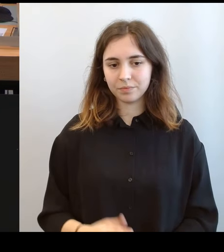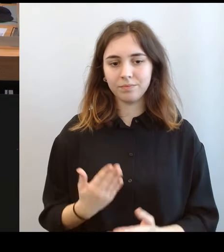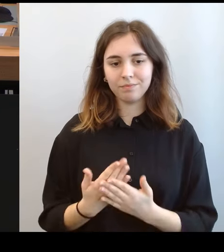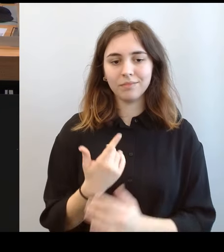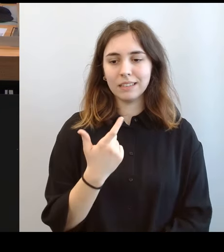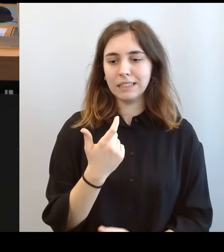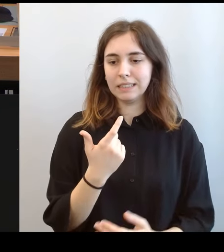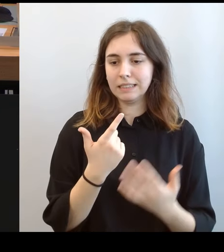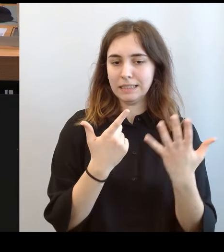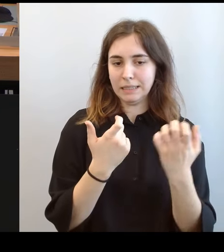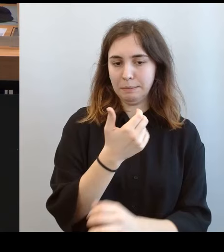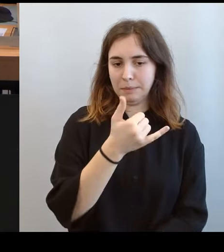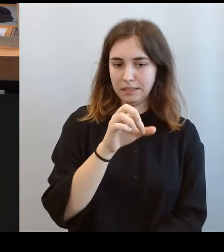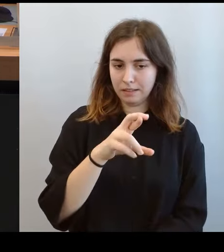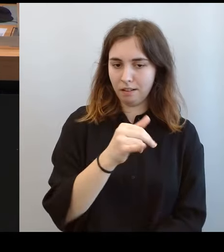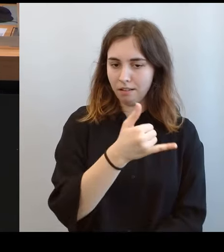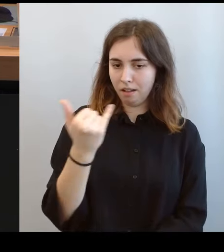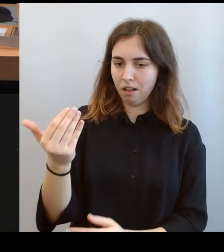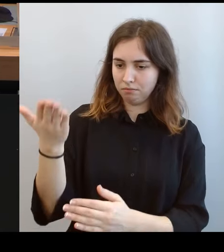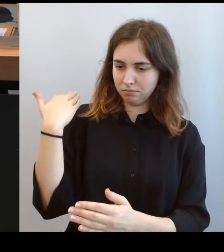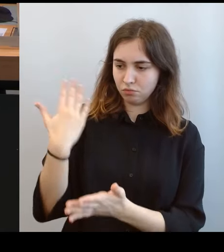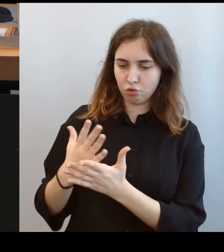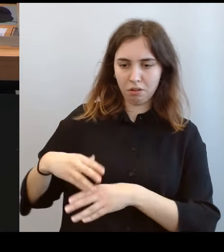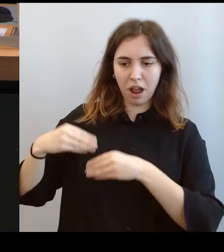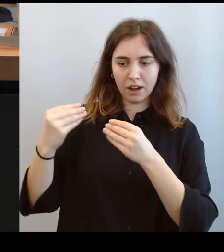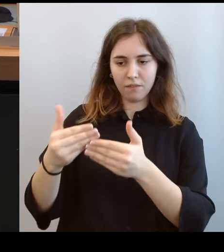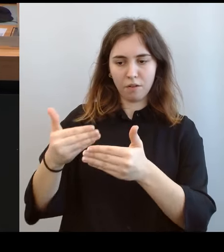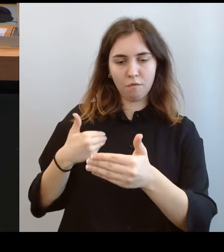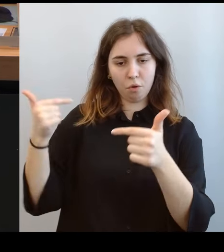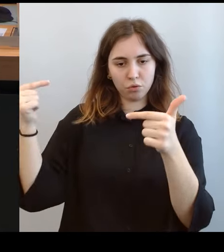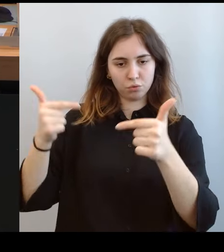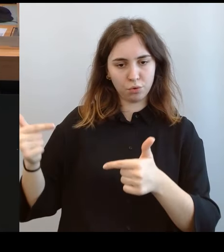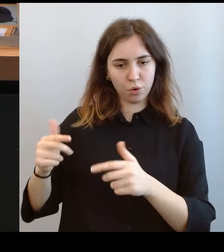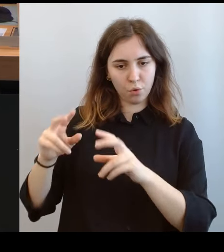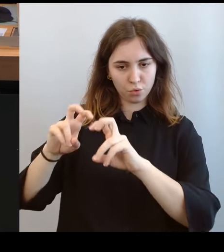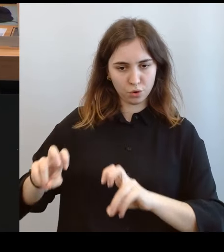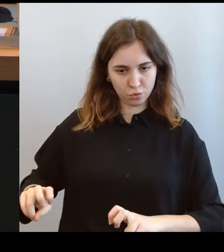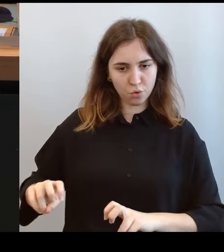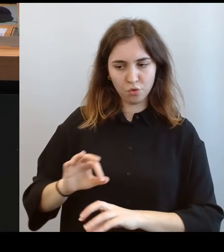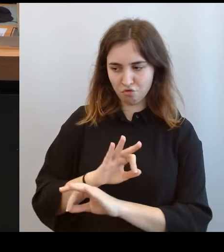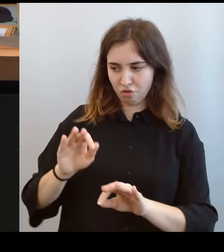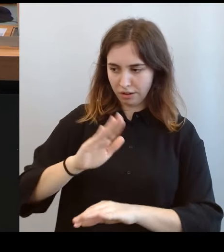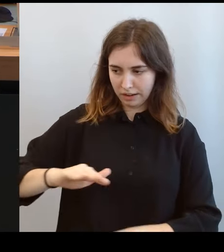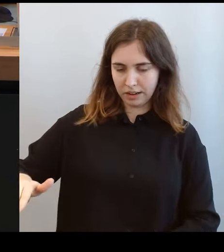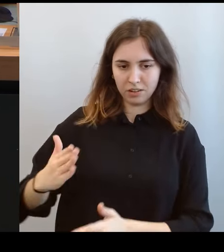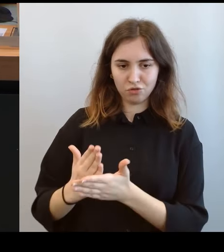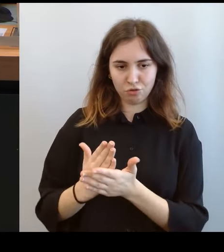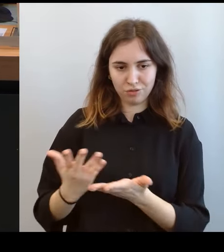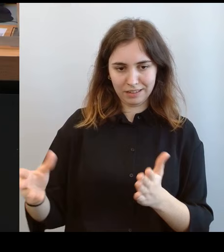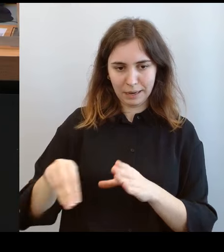für die Kinder. Sie sind seit 1971 Pflichtleistungen der gesetzlichen Krankenkassen. Das Spektrum wurde